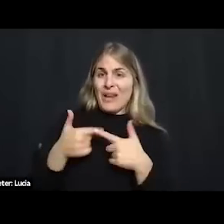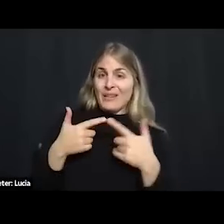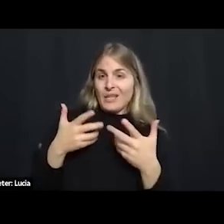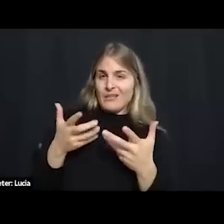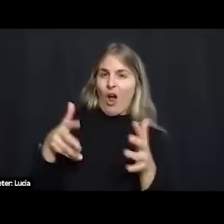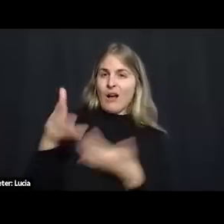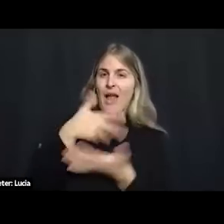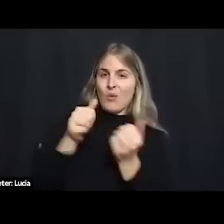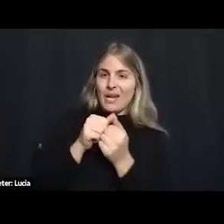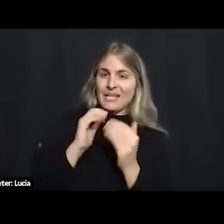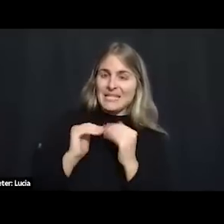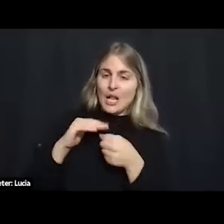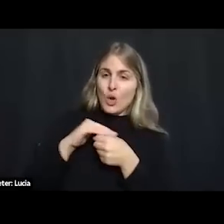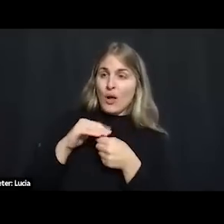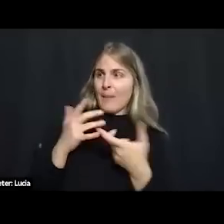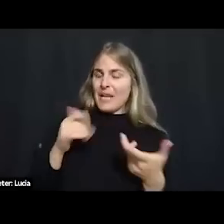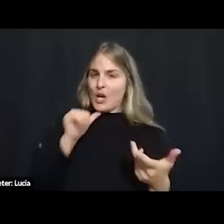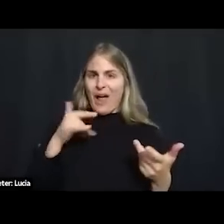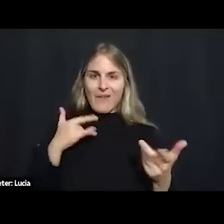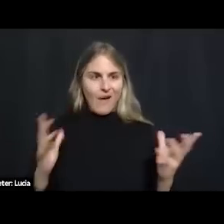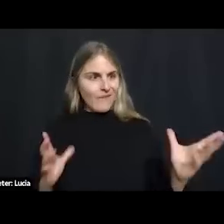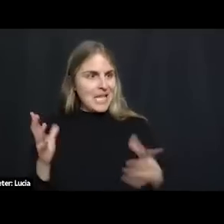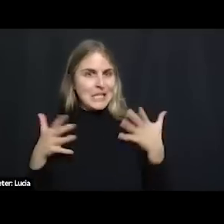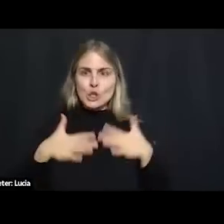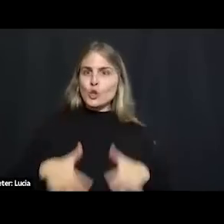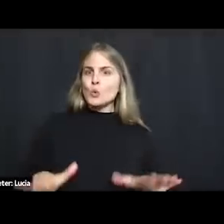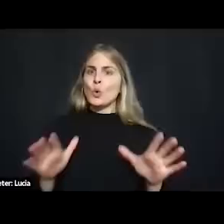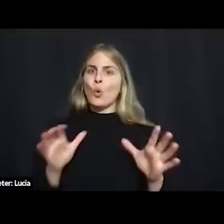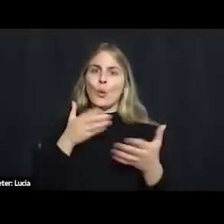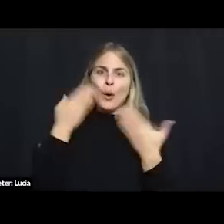"Solo porque no tienes un traje elegante o no tienes mucho dinero, serán unos engreídos contigo".